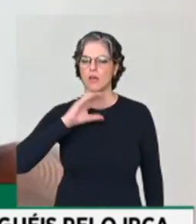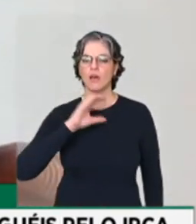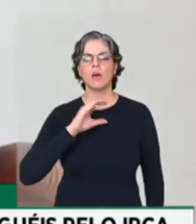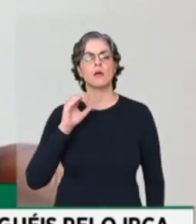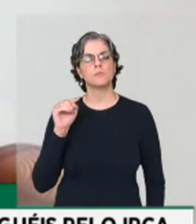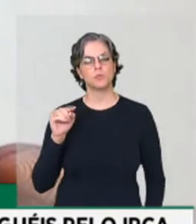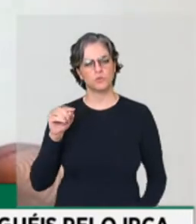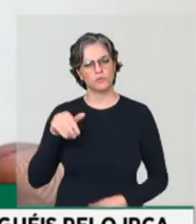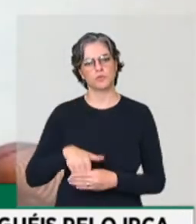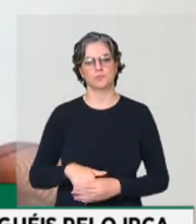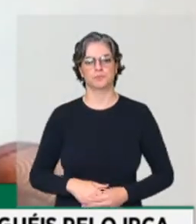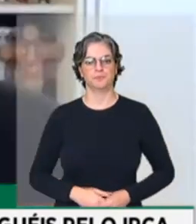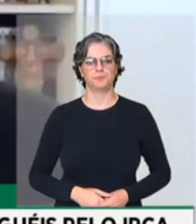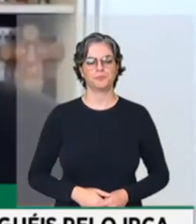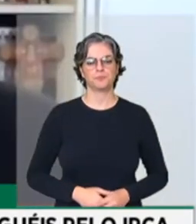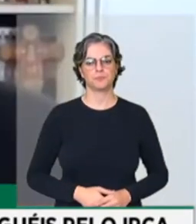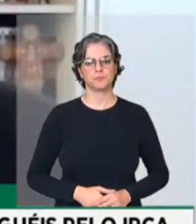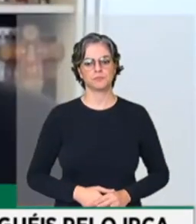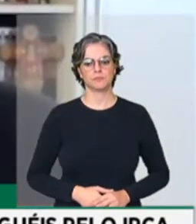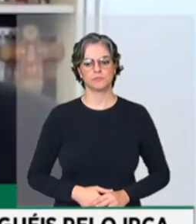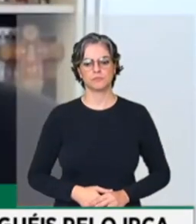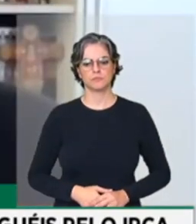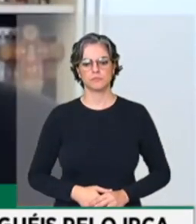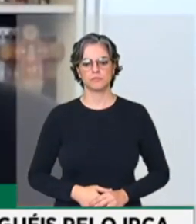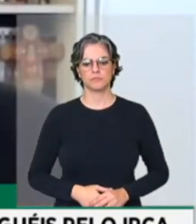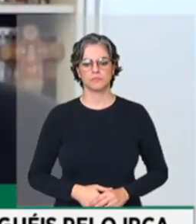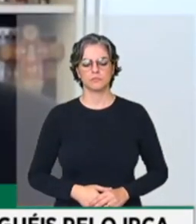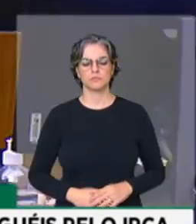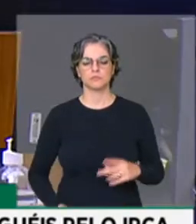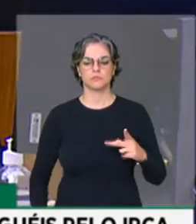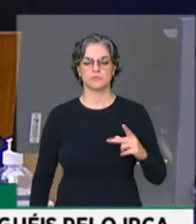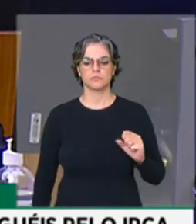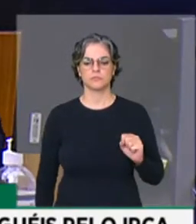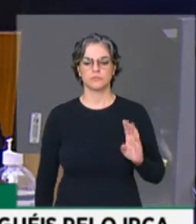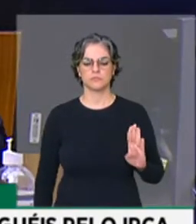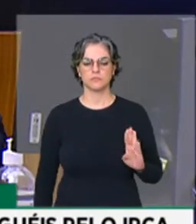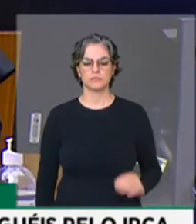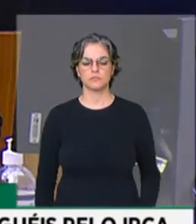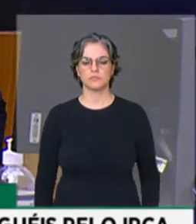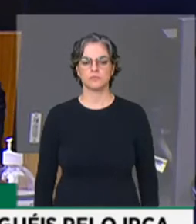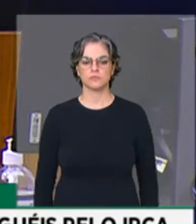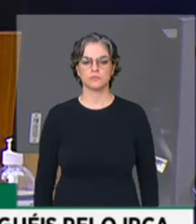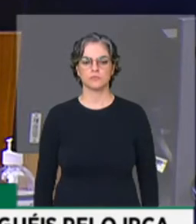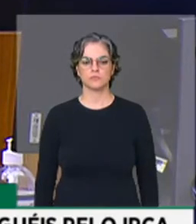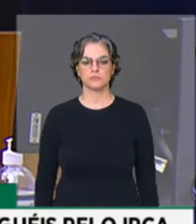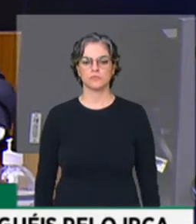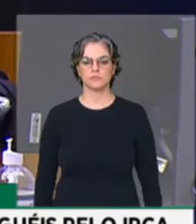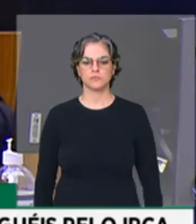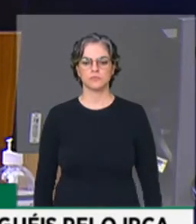POSSÍVEL DISCUTIR O MÉRITO. -- [DEPUTADO]: PSB, PRESIDENTE. [PRESIDENTE]: É ... PT?